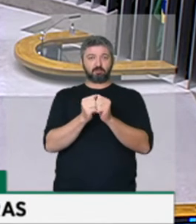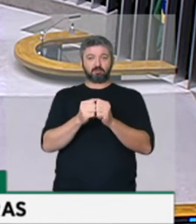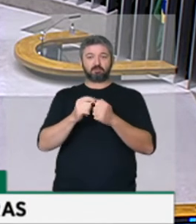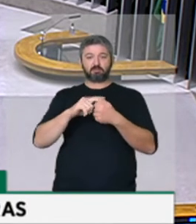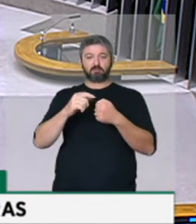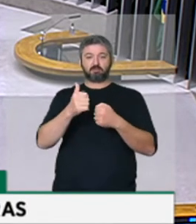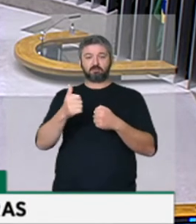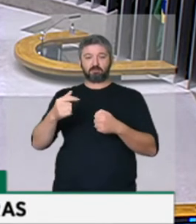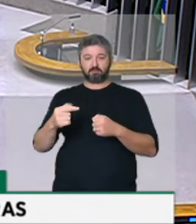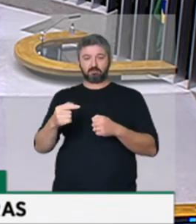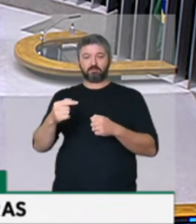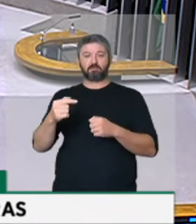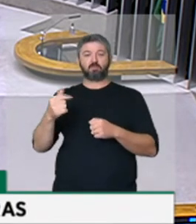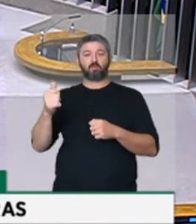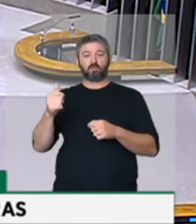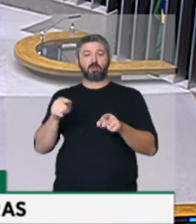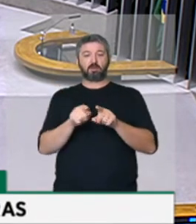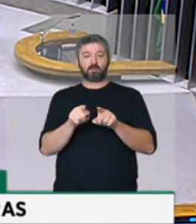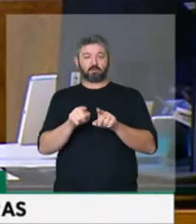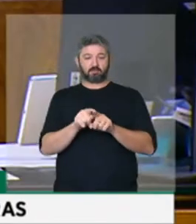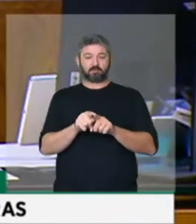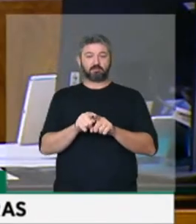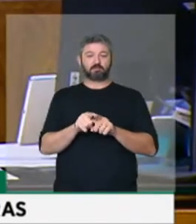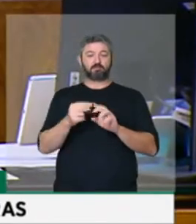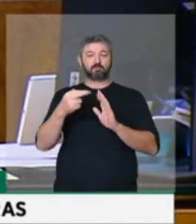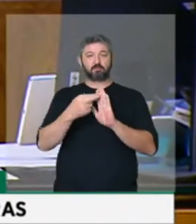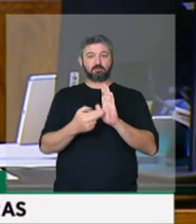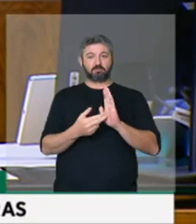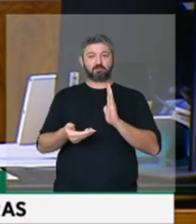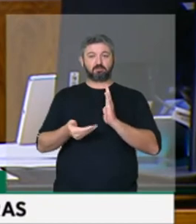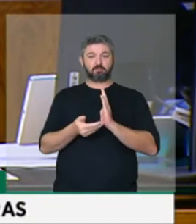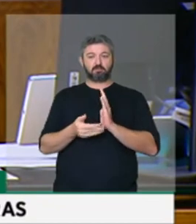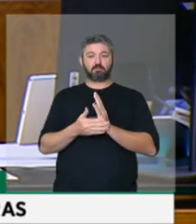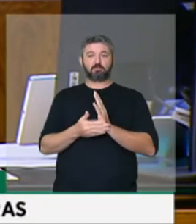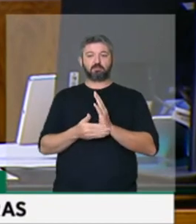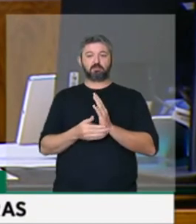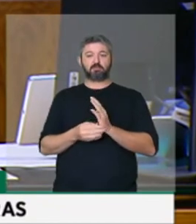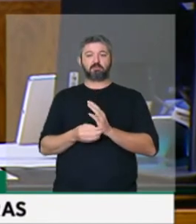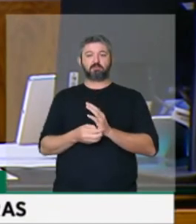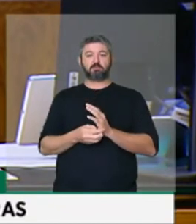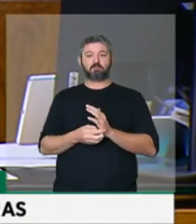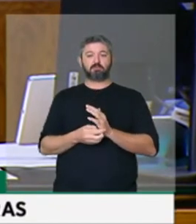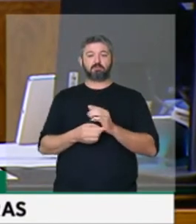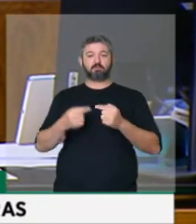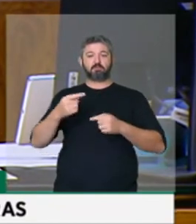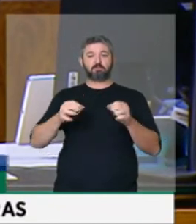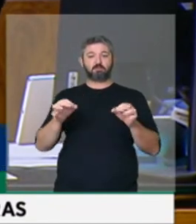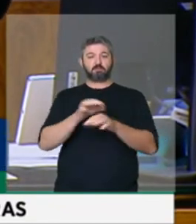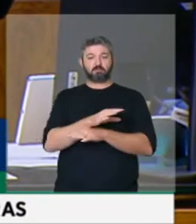VAI FICAR NA MÃO DA UNIÃO. -- [PRESIDENTE]: OBRIGADO DEPUTADO ARLINDO. REQUERIMENTO DE ENCERRAMENTO DE DISCUSSÃO E ENCAMINHAMENTO REQUER NOS TERMOS DO ART. 178,